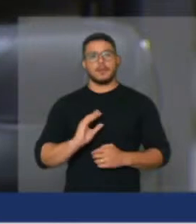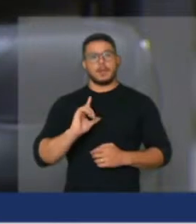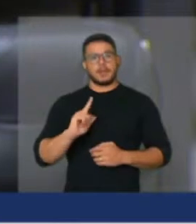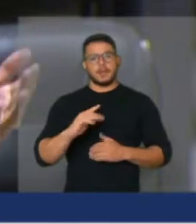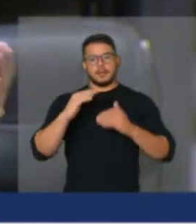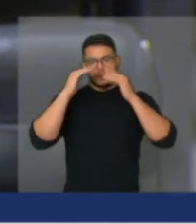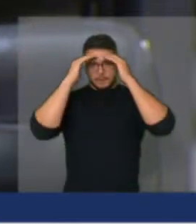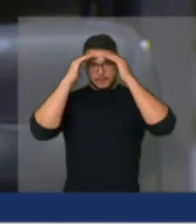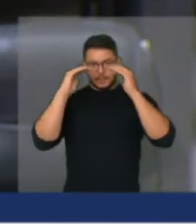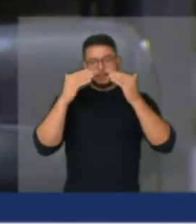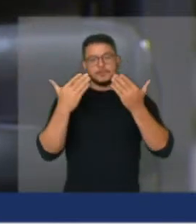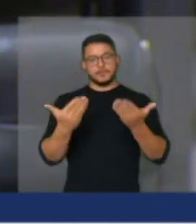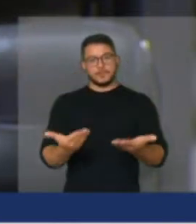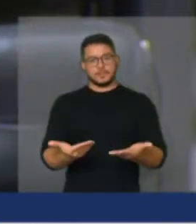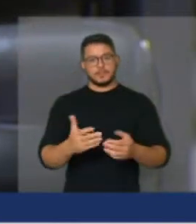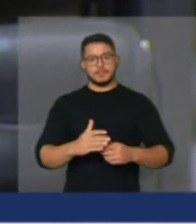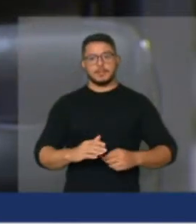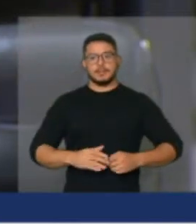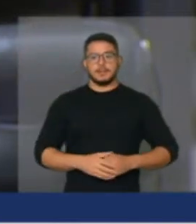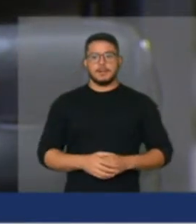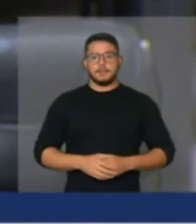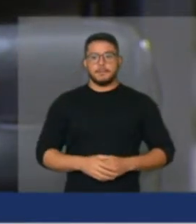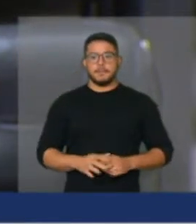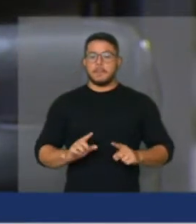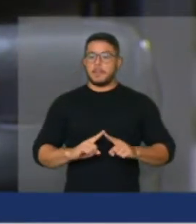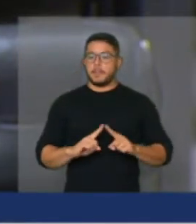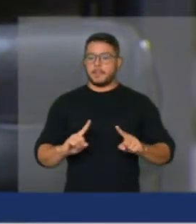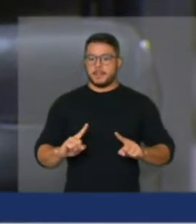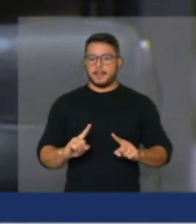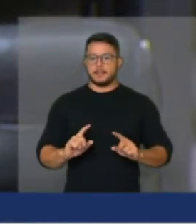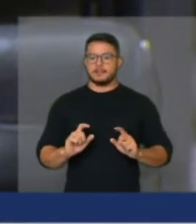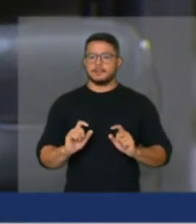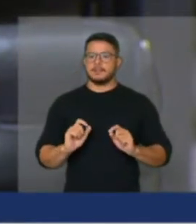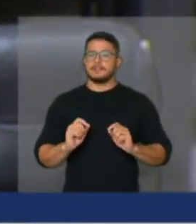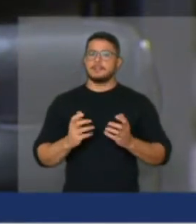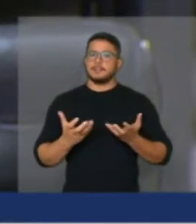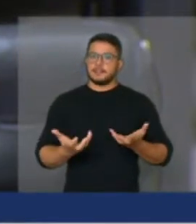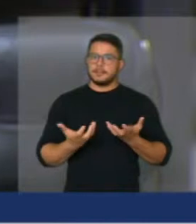MAS EU QUERIA FAZER SÓ UM DESTAQUE UMA REFERÊNCIA QUE ONTEM EU ME... ME EQUIVOQUEI E ACHO QUE V.EXA. TAMBÉM.